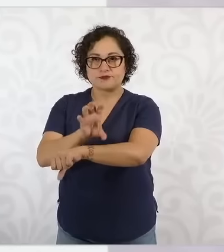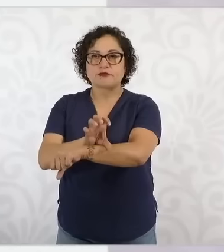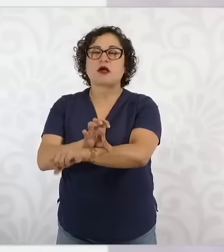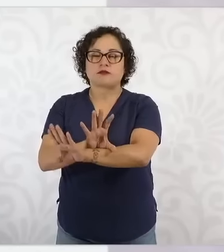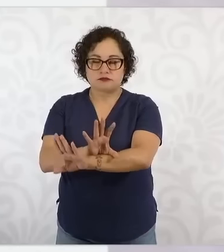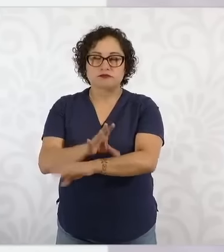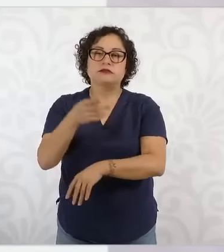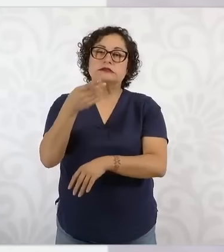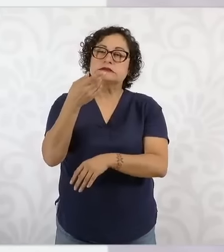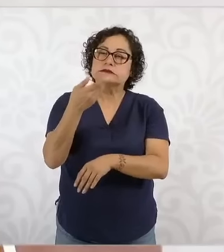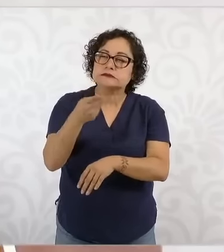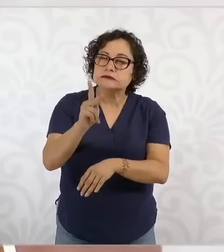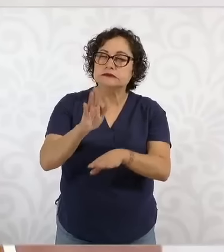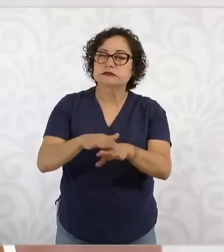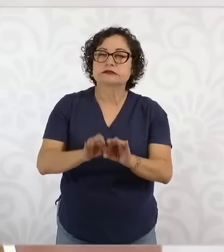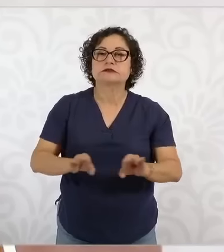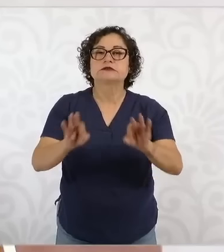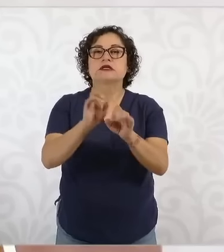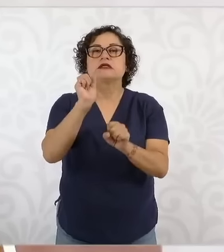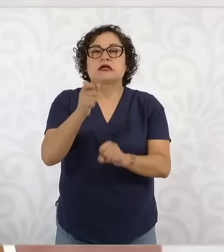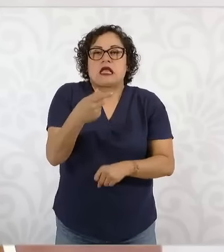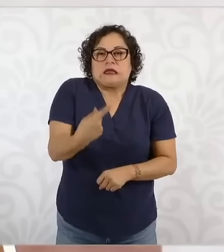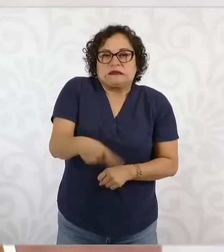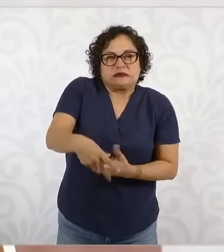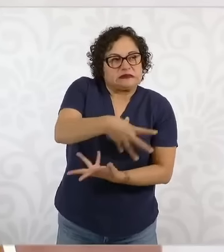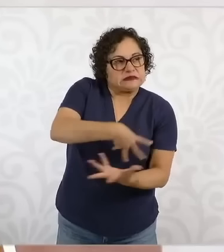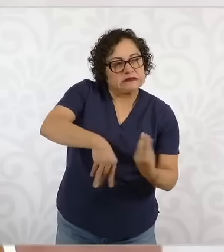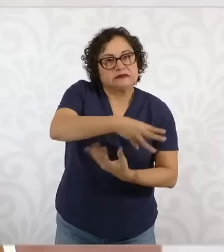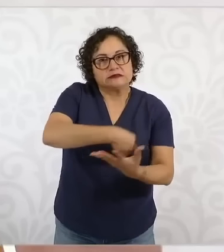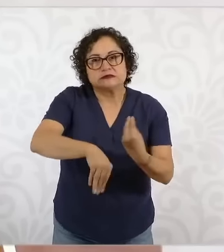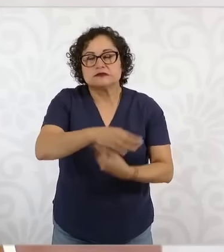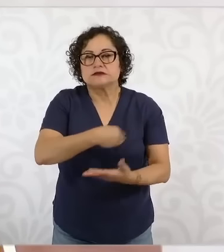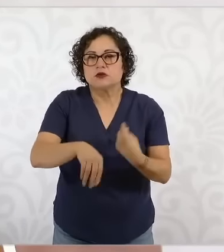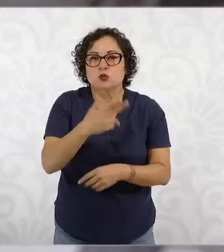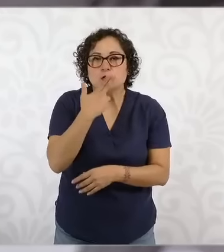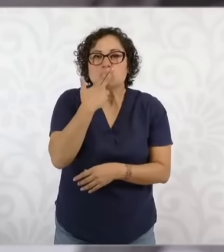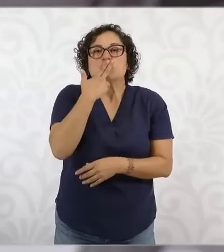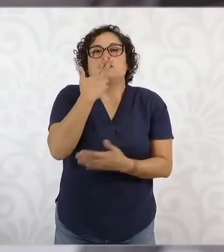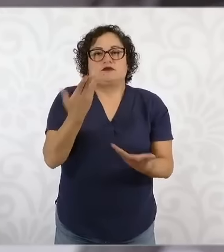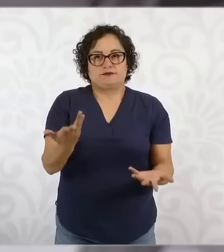Lo estamos viendo en el mundo. El garantizar que México tenga sus propias fuentes de energía